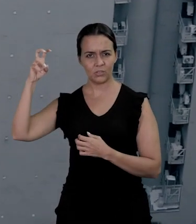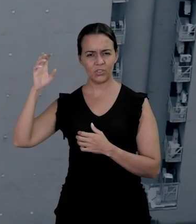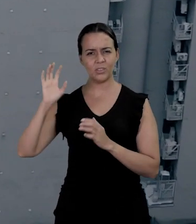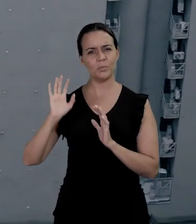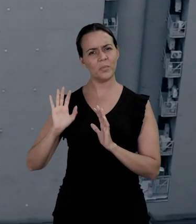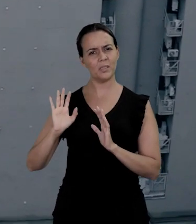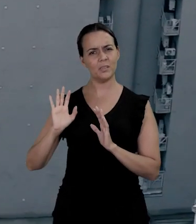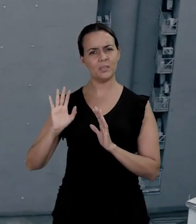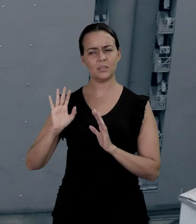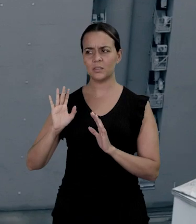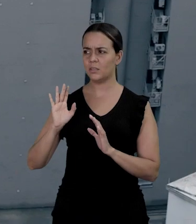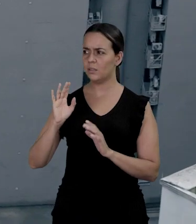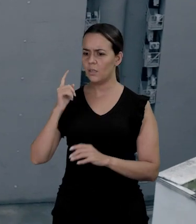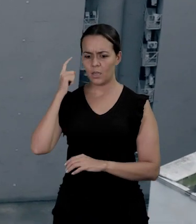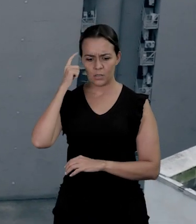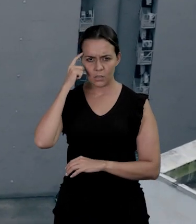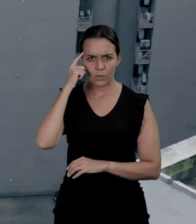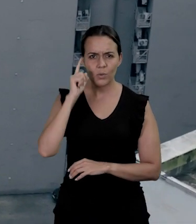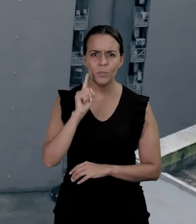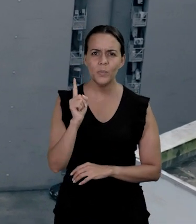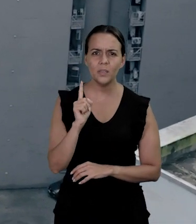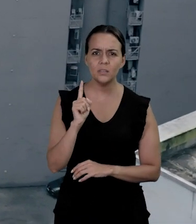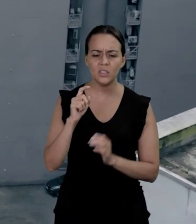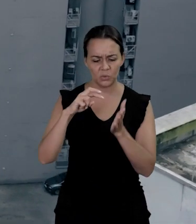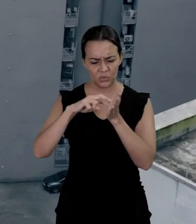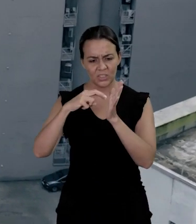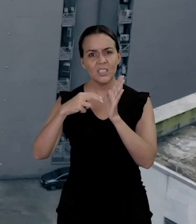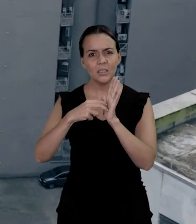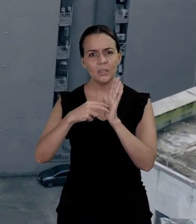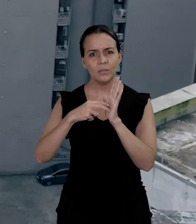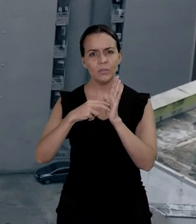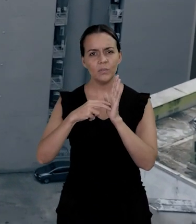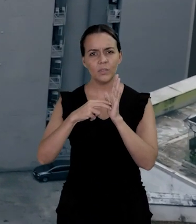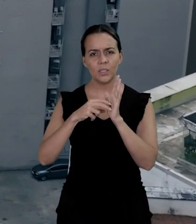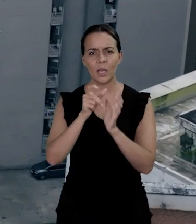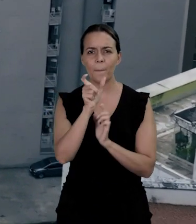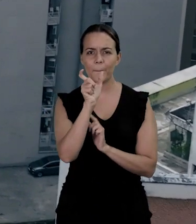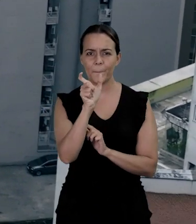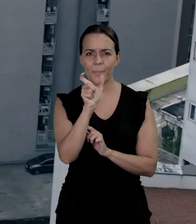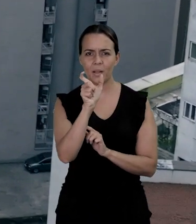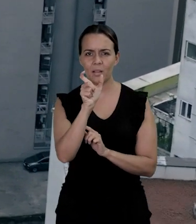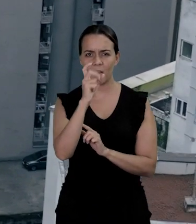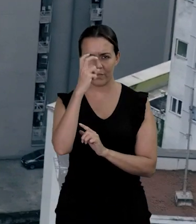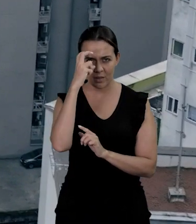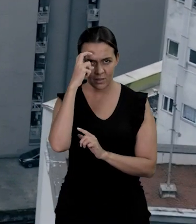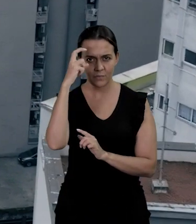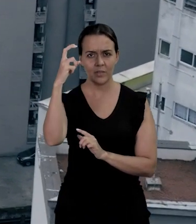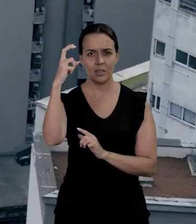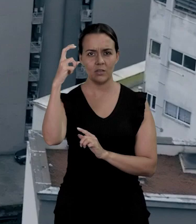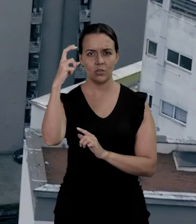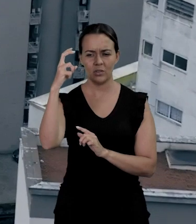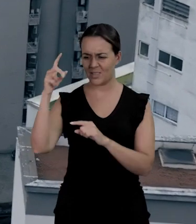do que significa usar a palavra inteligência para objetos técnicos, ou seja,